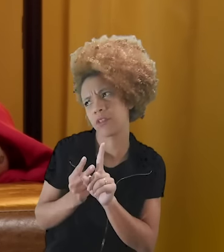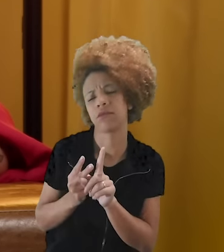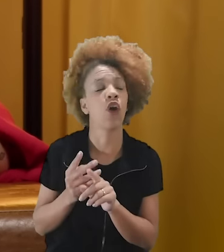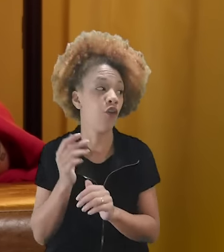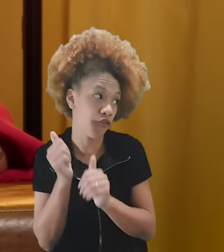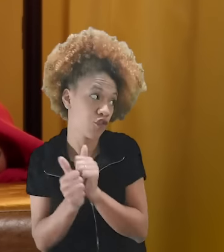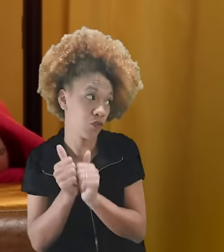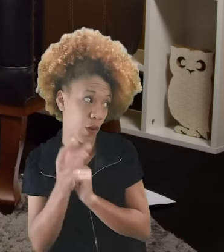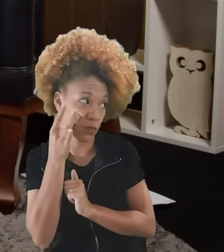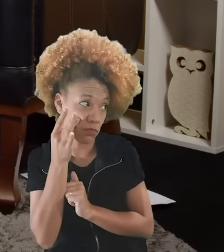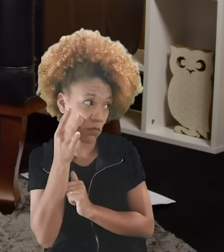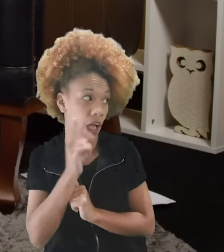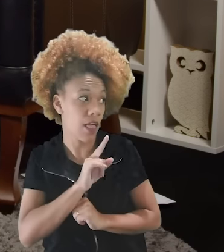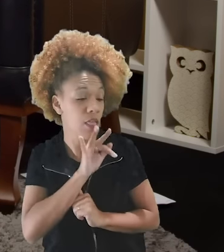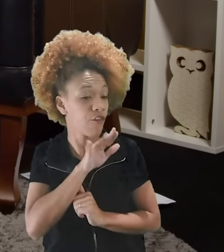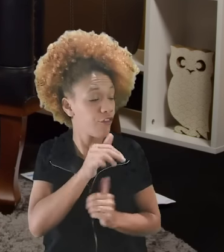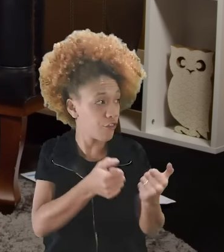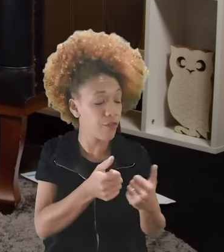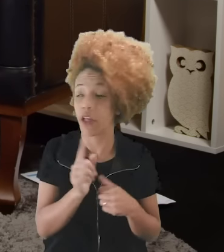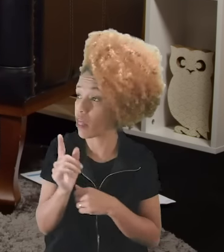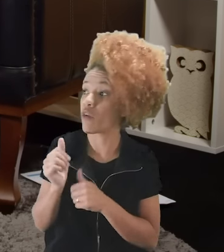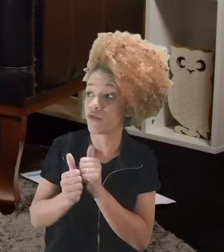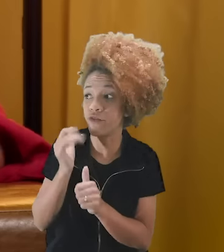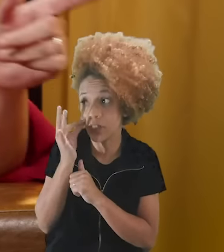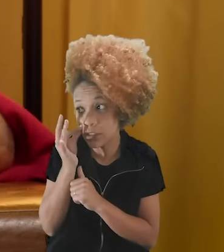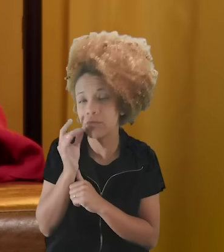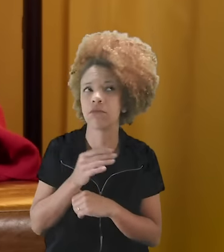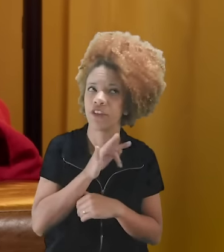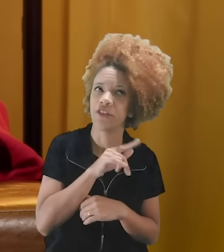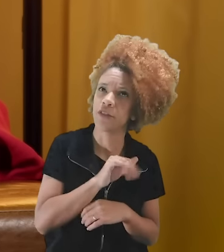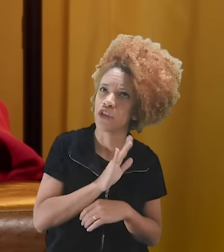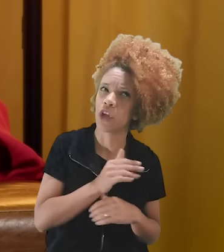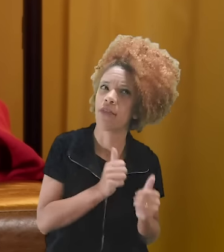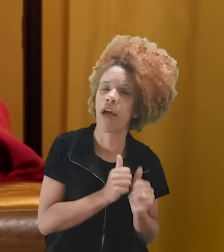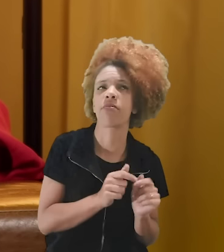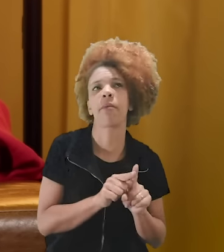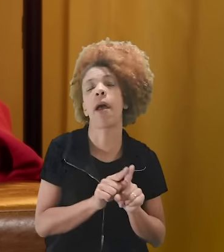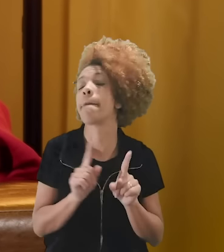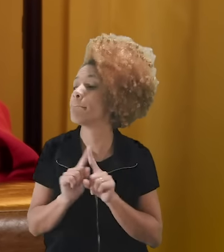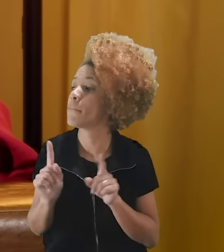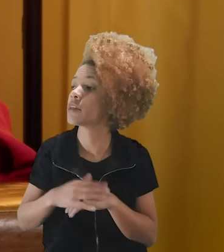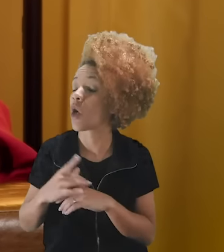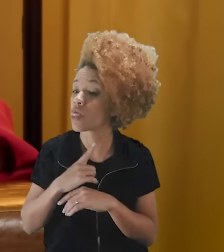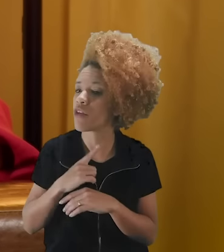eu falei pô futebol futebol F é futebol FIFA jar também Sim e eu tive tive um teve um vídeo meu que